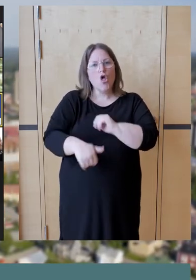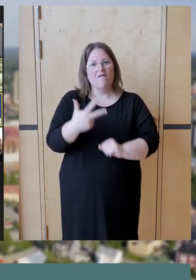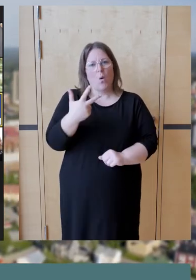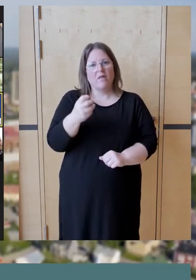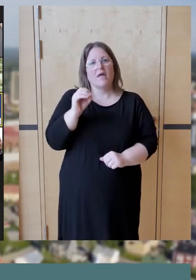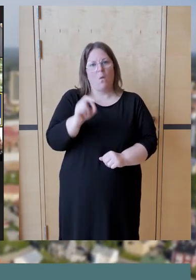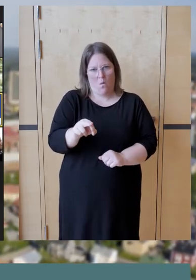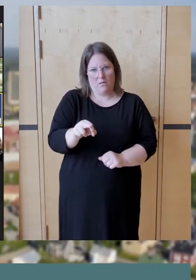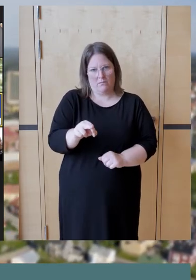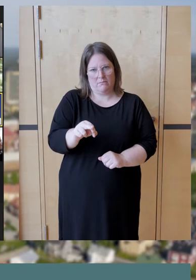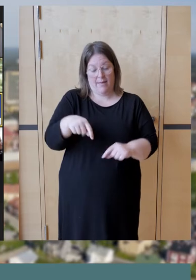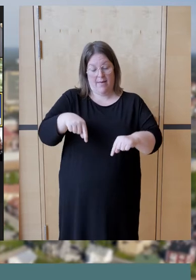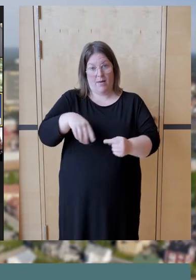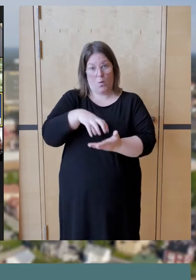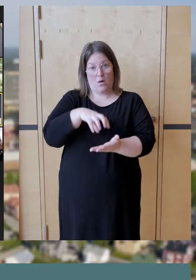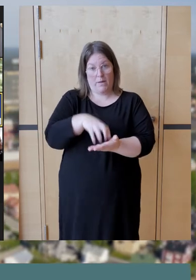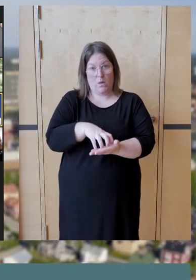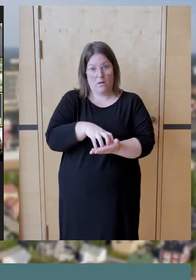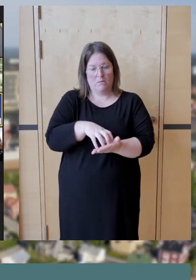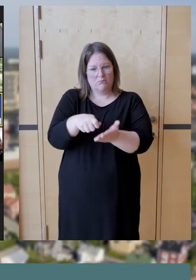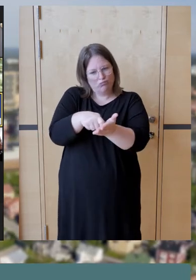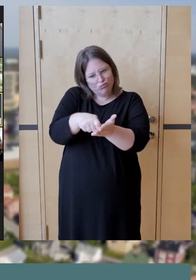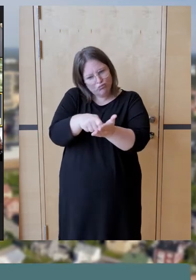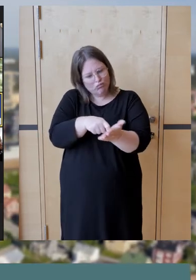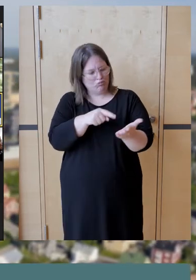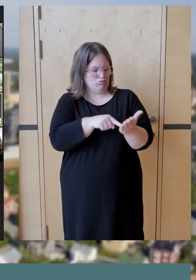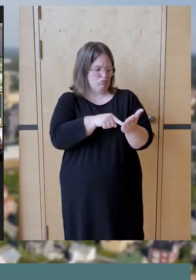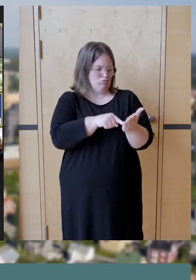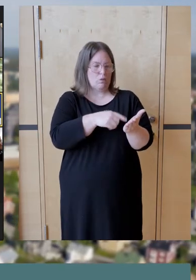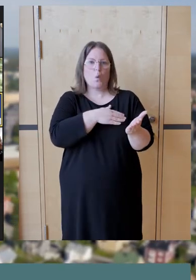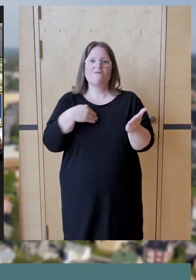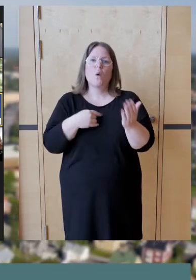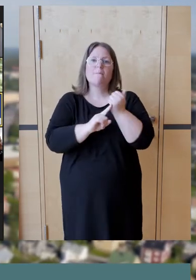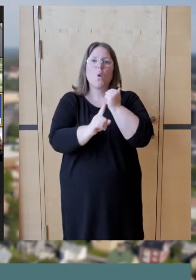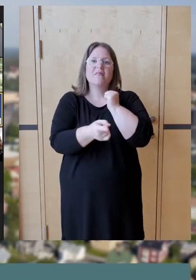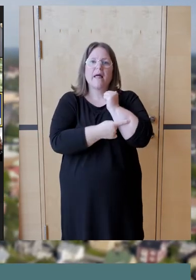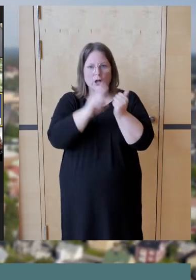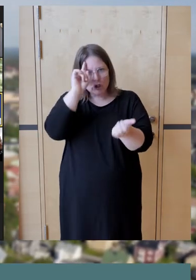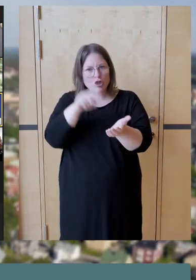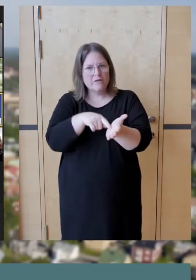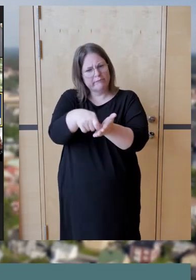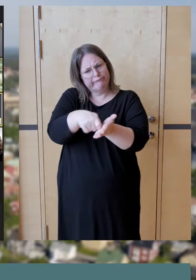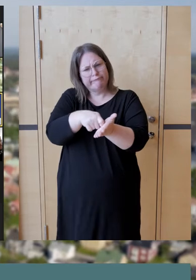Men prognosen till Hans om den modellen som vi använder för att beräkna behovet av särskilda Boendeplats